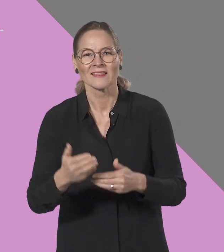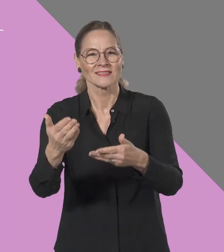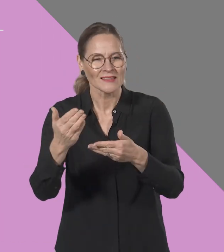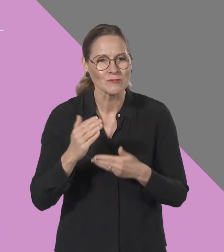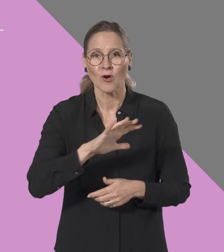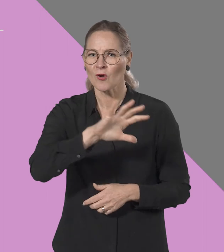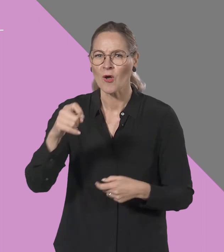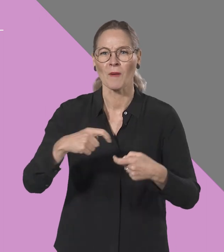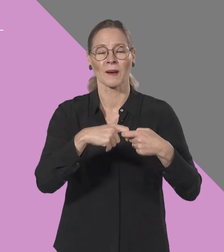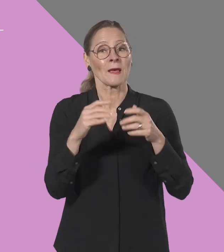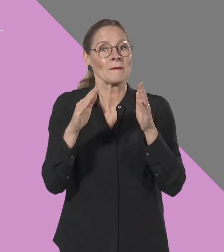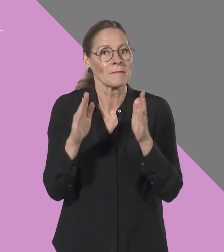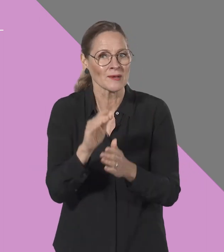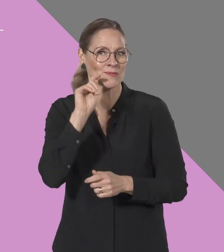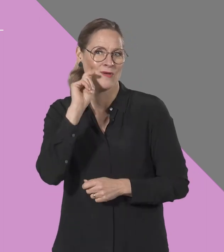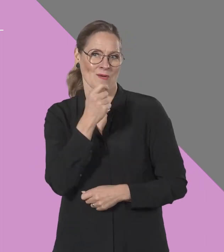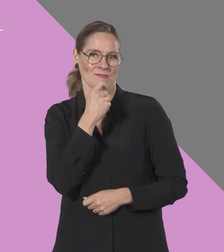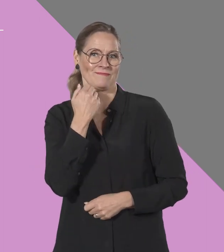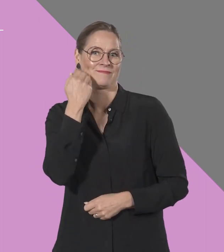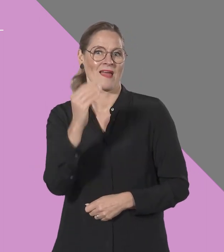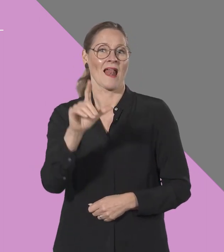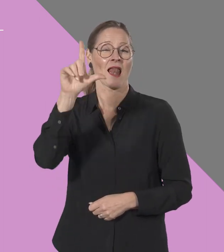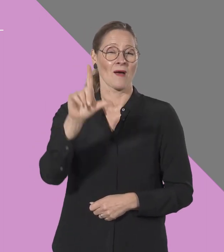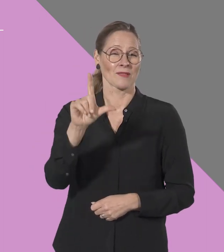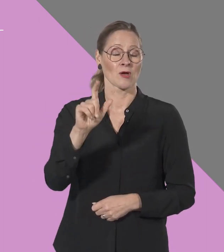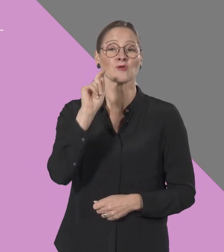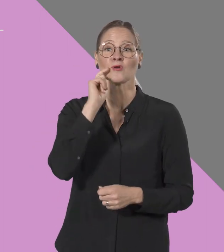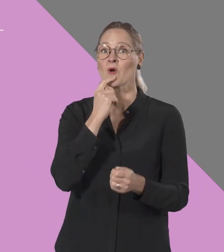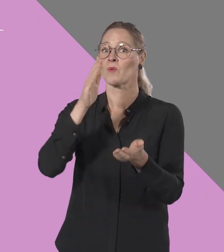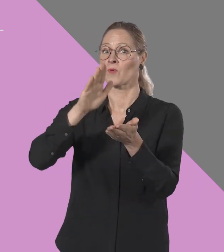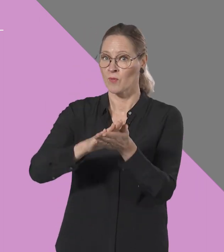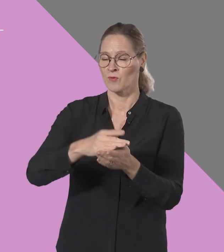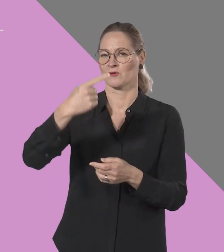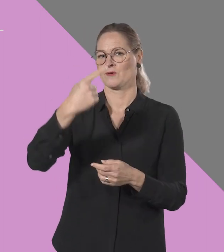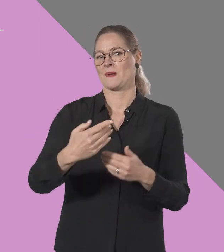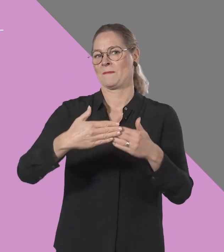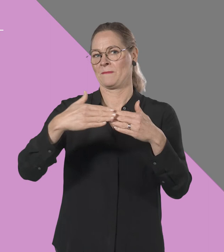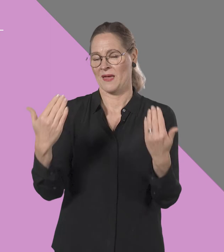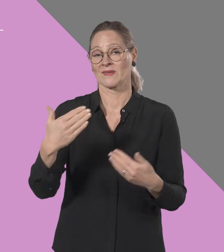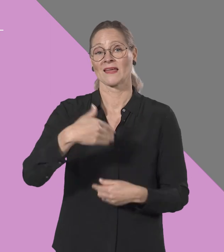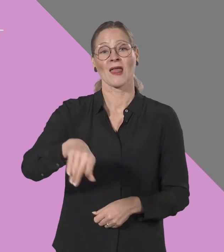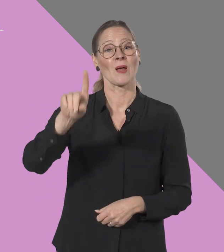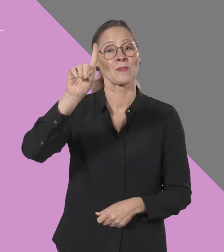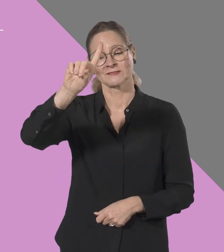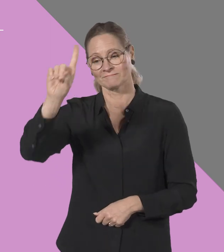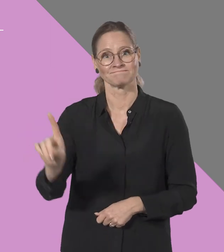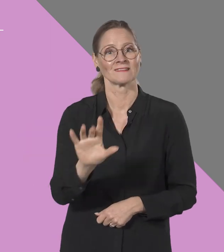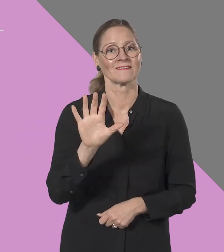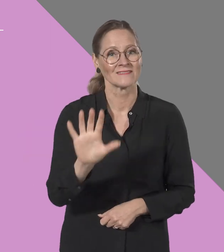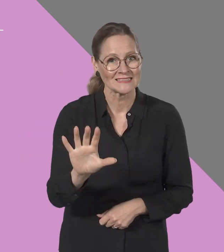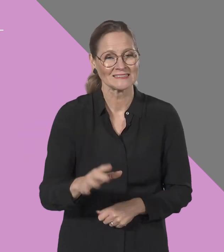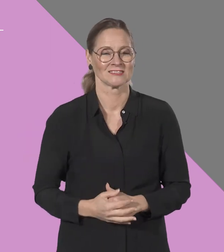Tervetuloa koko perheen pikkujouluihin lauantaina 10.12. klo 13–17!